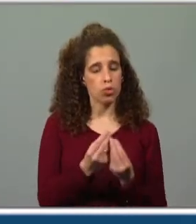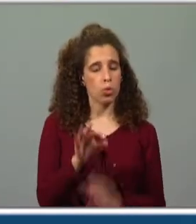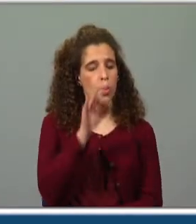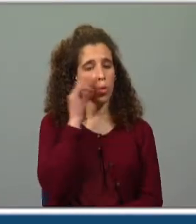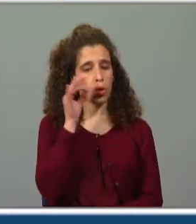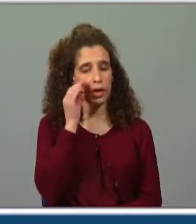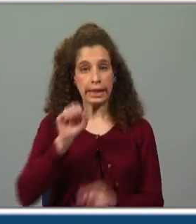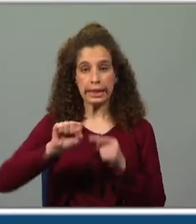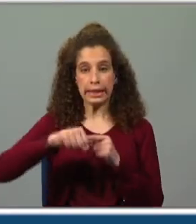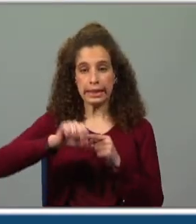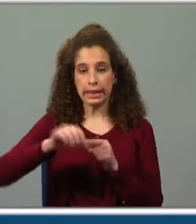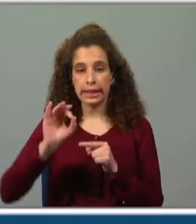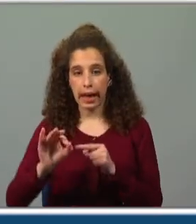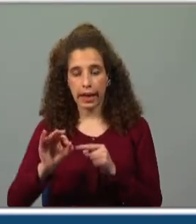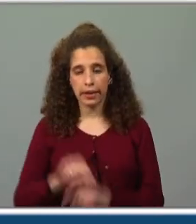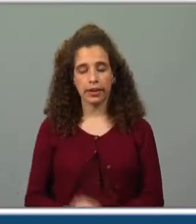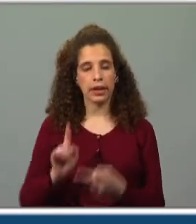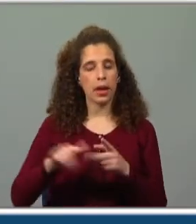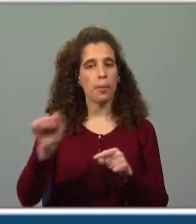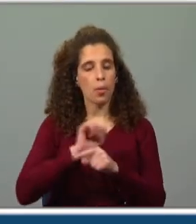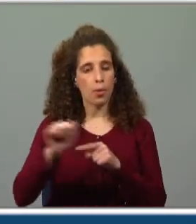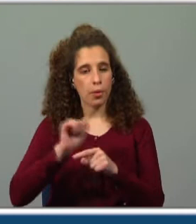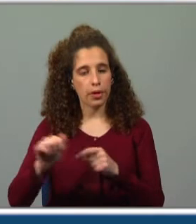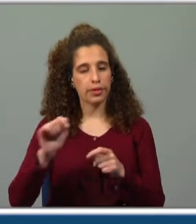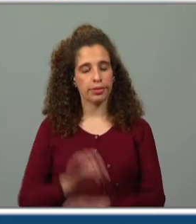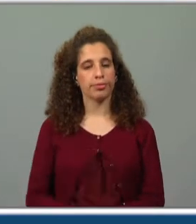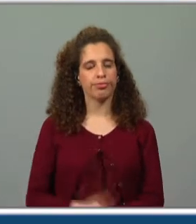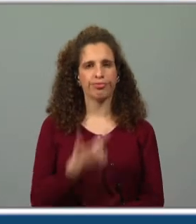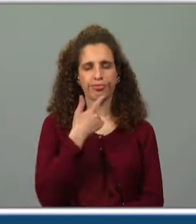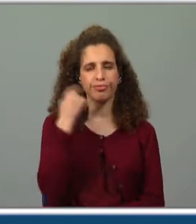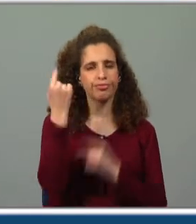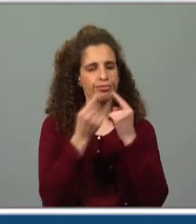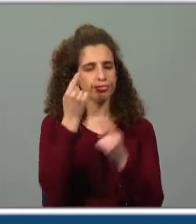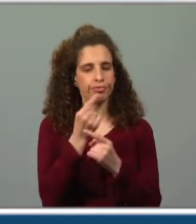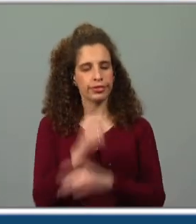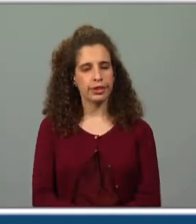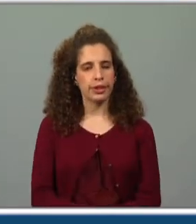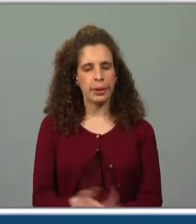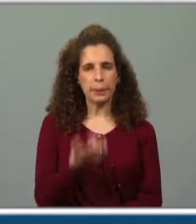lápis bem afiado a borracha Já percebi que alguns vocês hoje estou preferir 我注意到了鋒利的鉛筆橡皮擦今天你們中的一些人我更喜歡